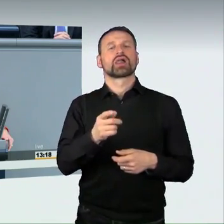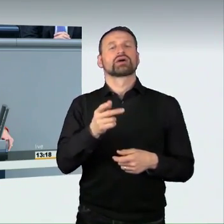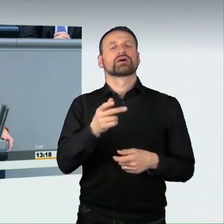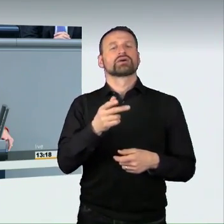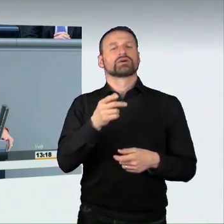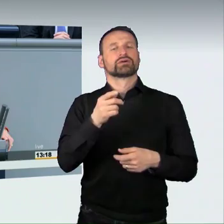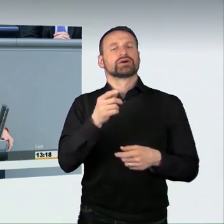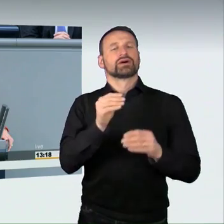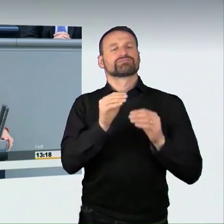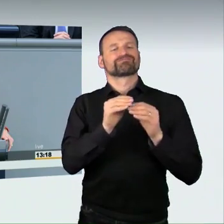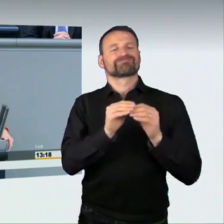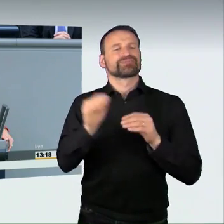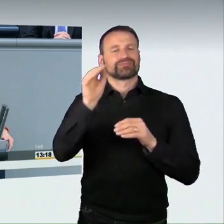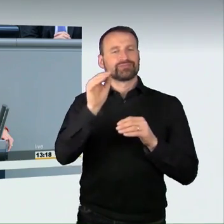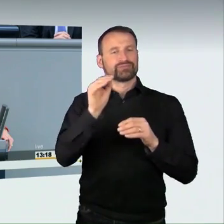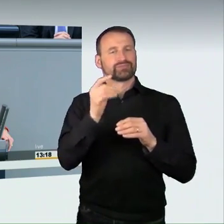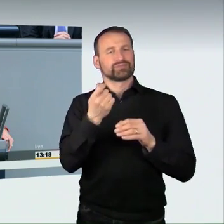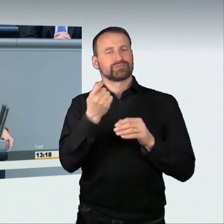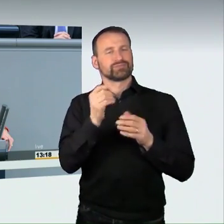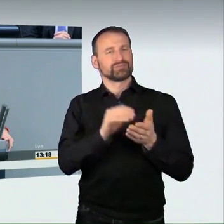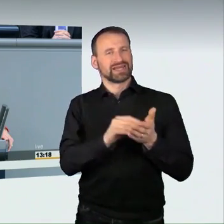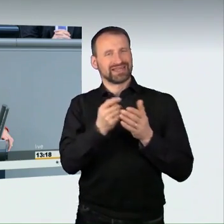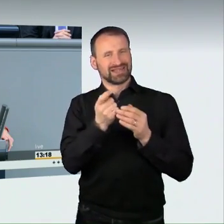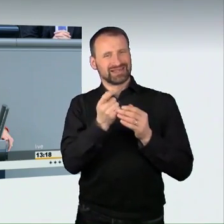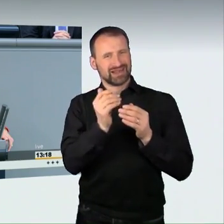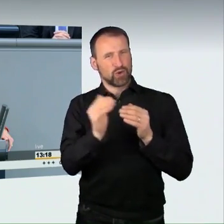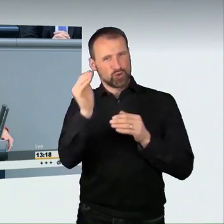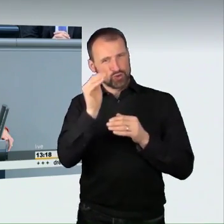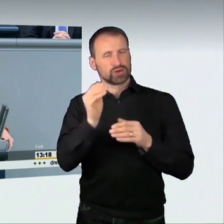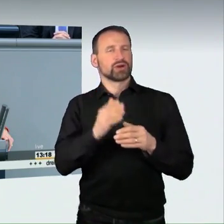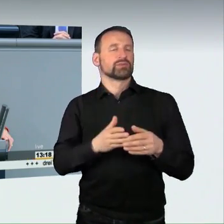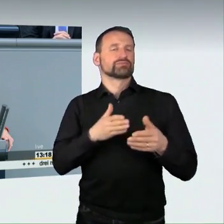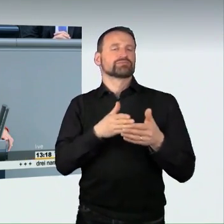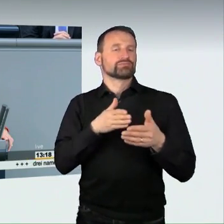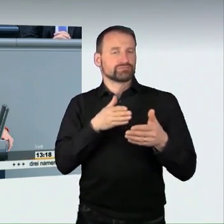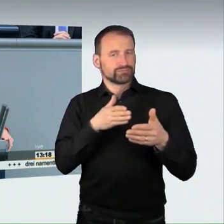(Applaus) Vielleicht hätte dies der Mieter noch tragen können. Liebe Kolleginnen und Kollegen,